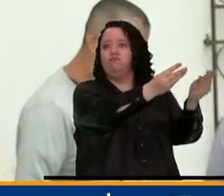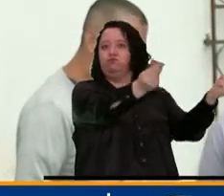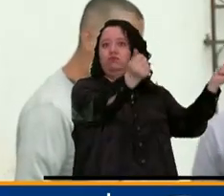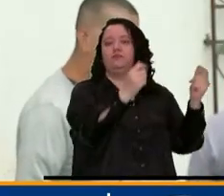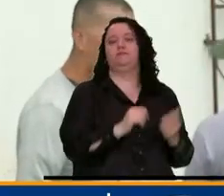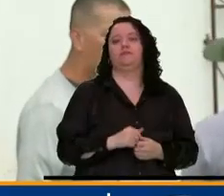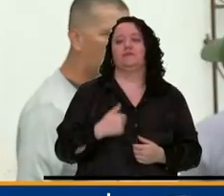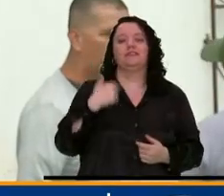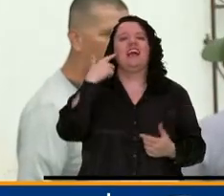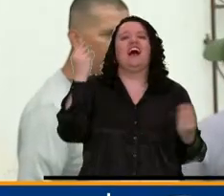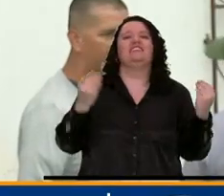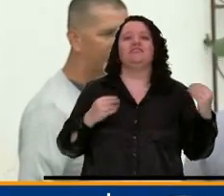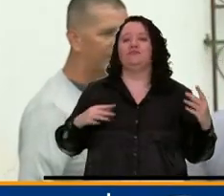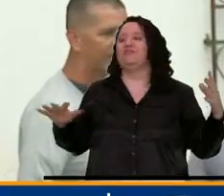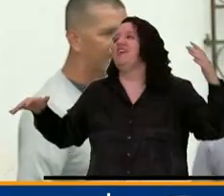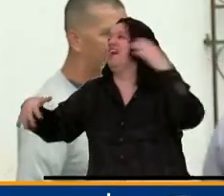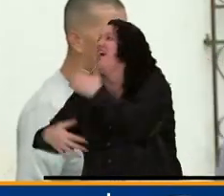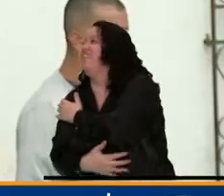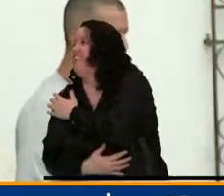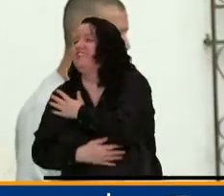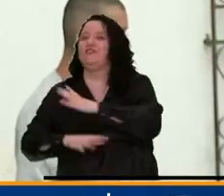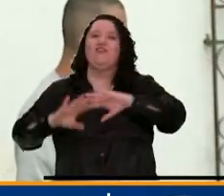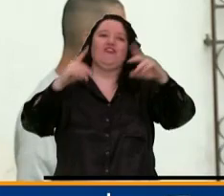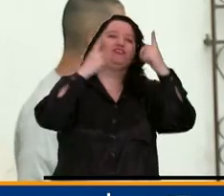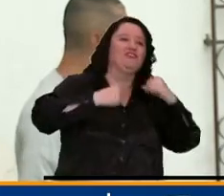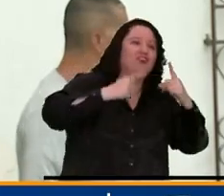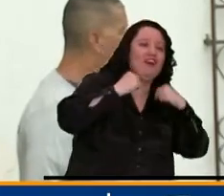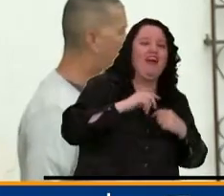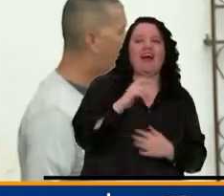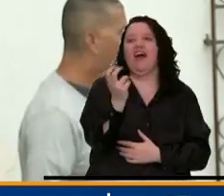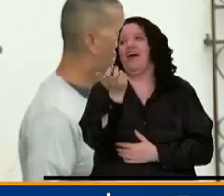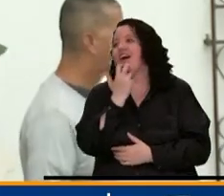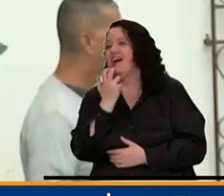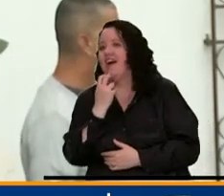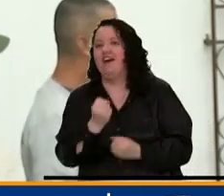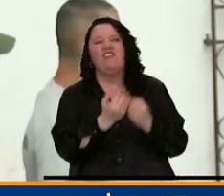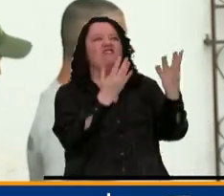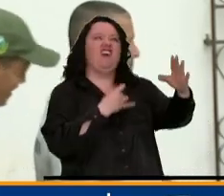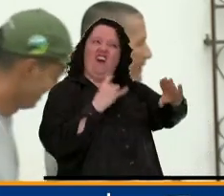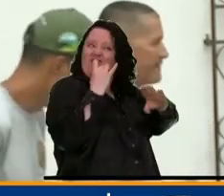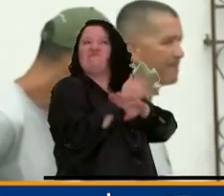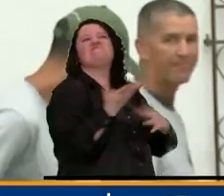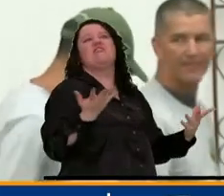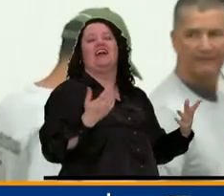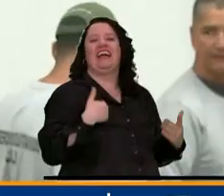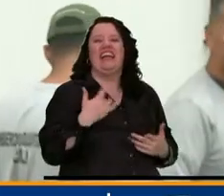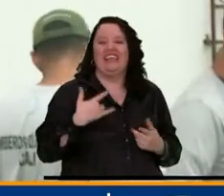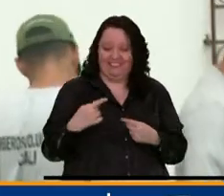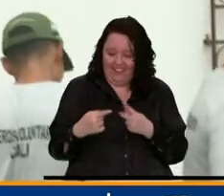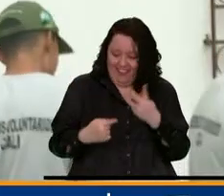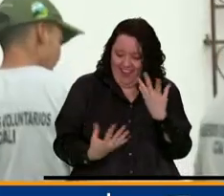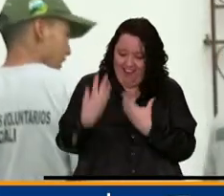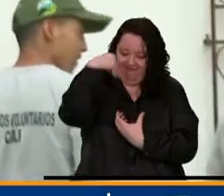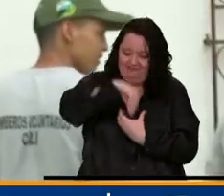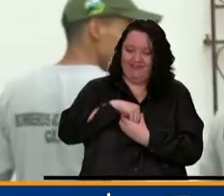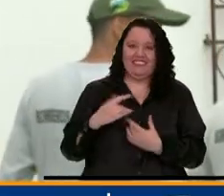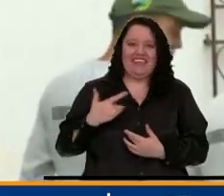derrotado y la emoción no podía ocultarse.